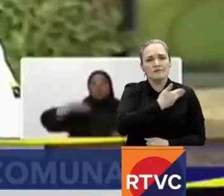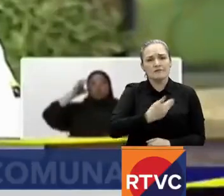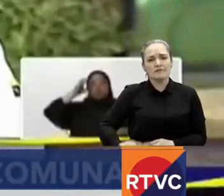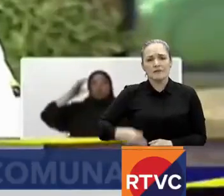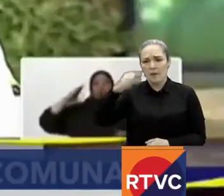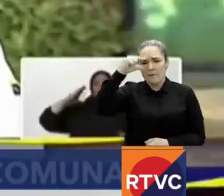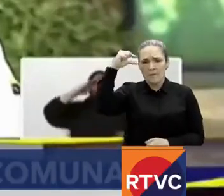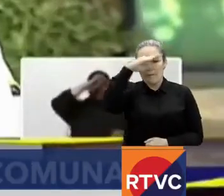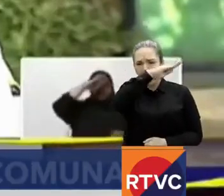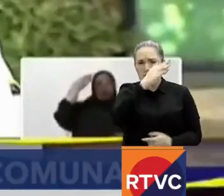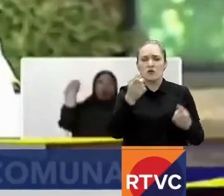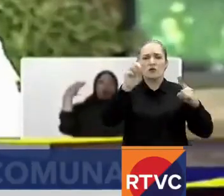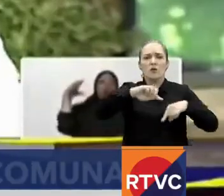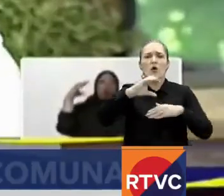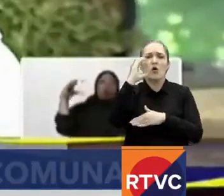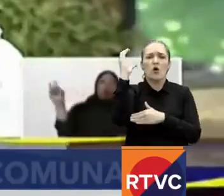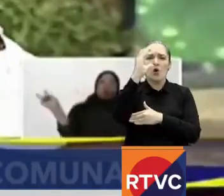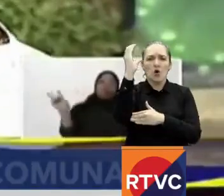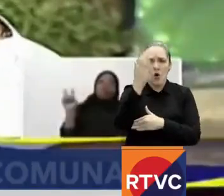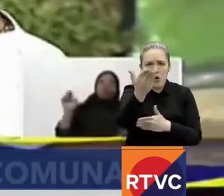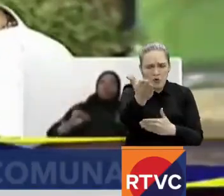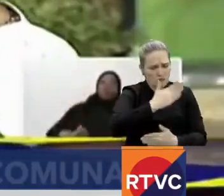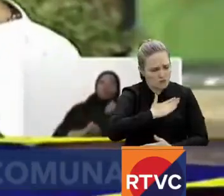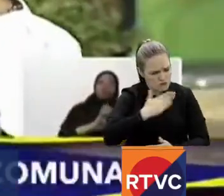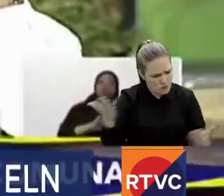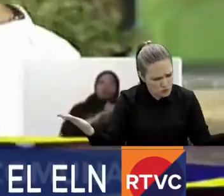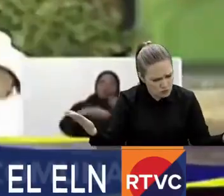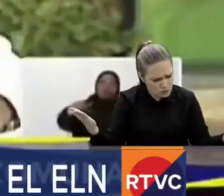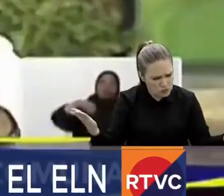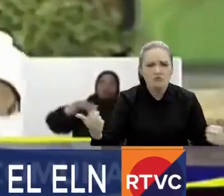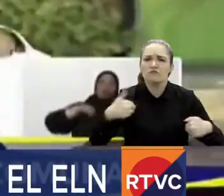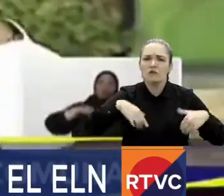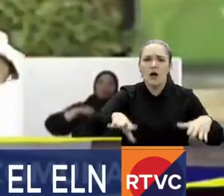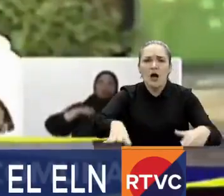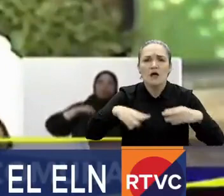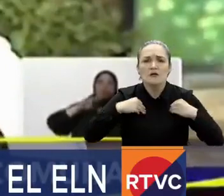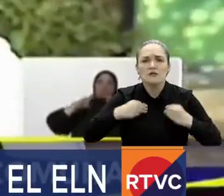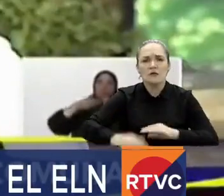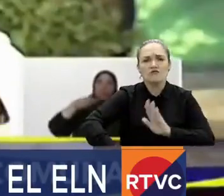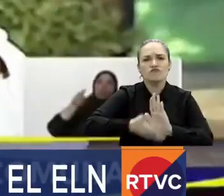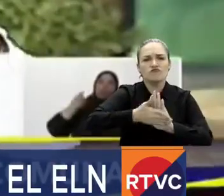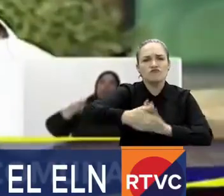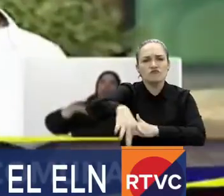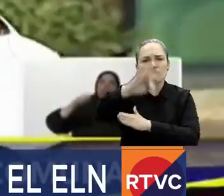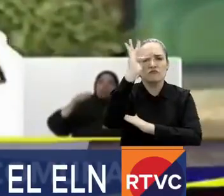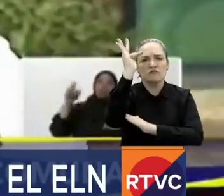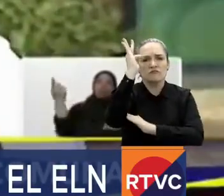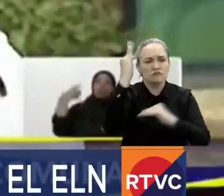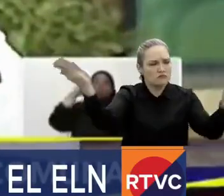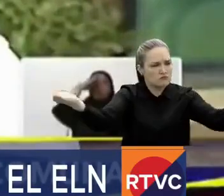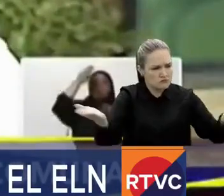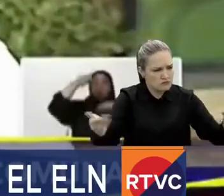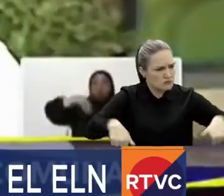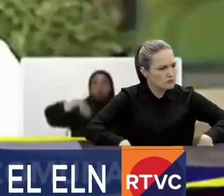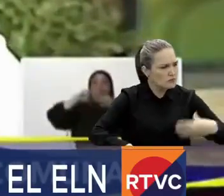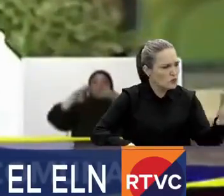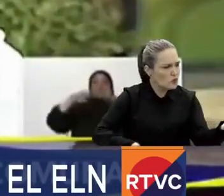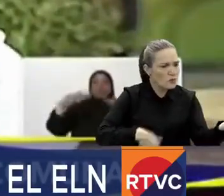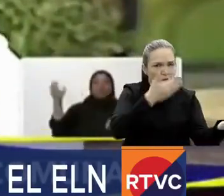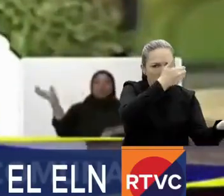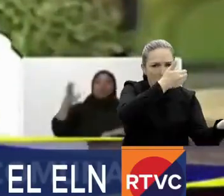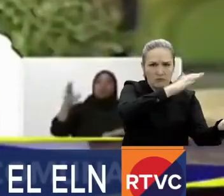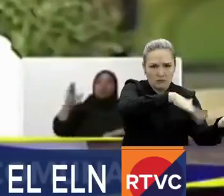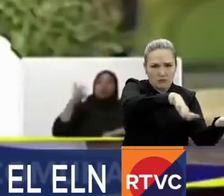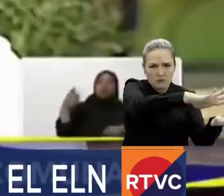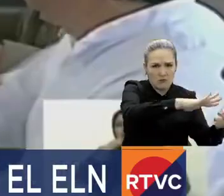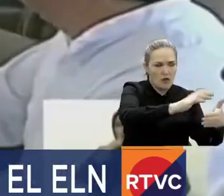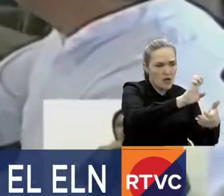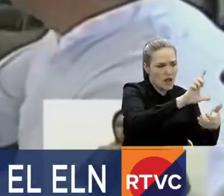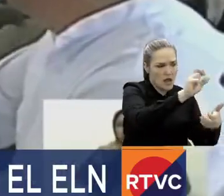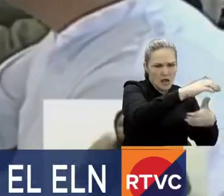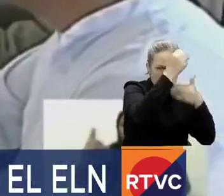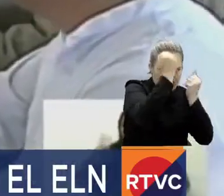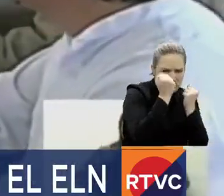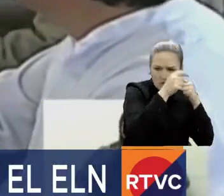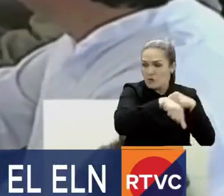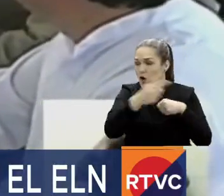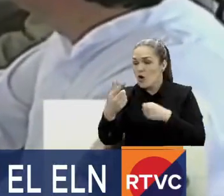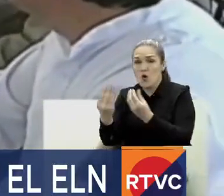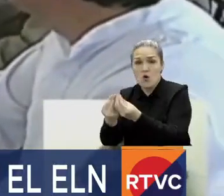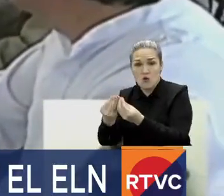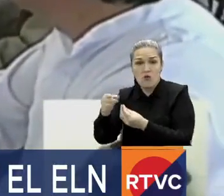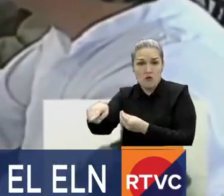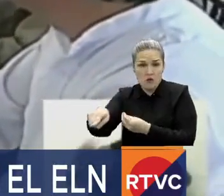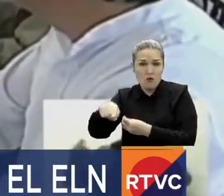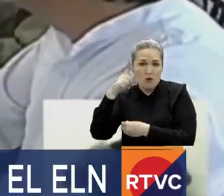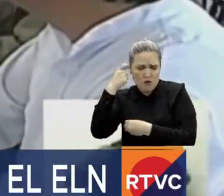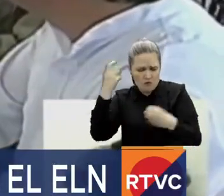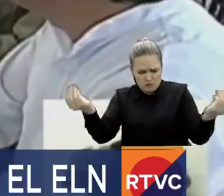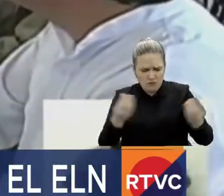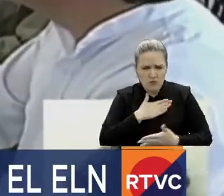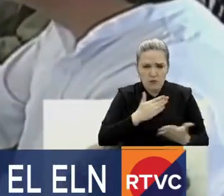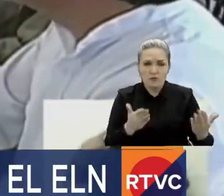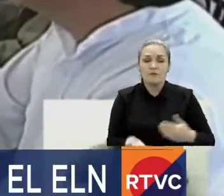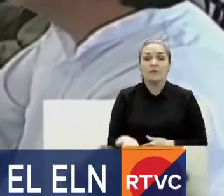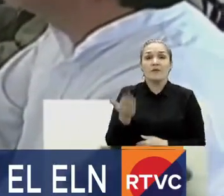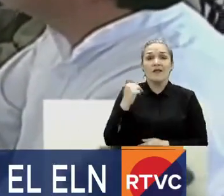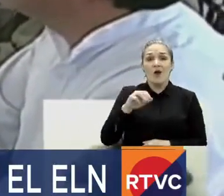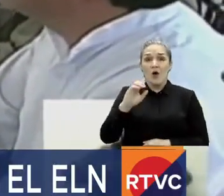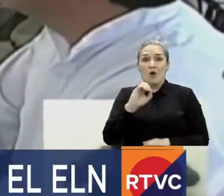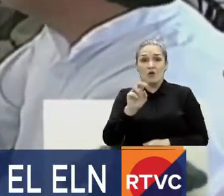EN LOS DIáLOGOS Y EL